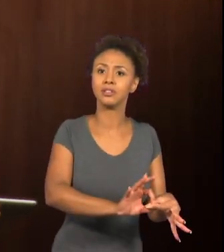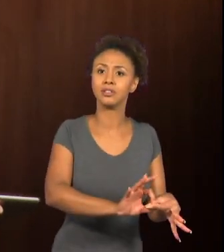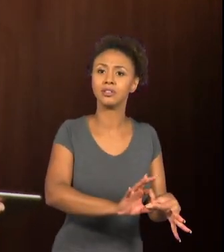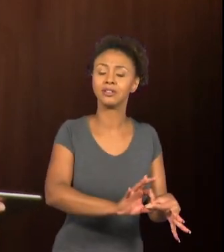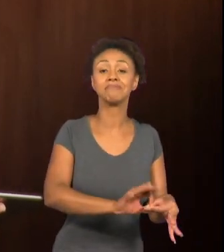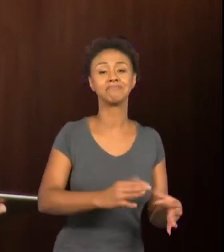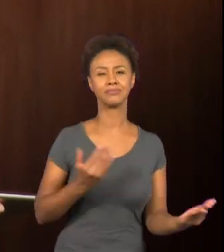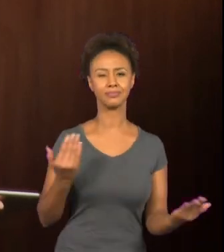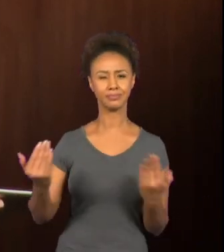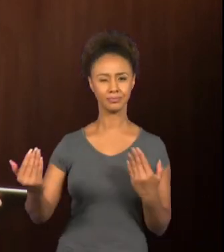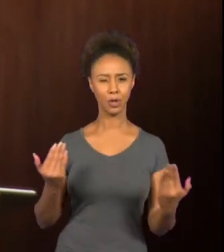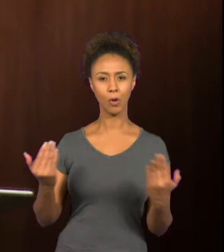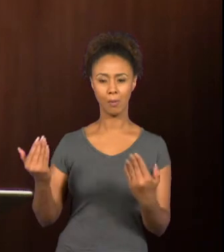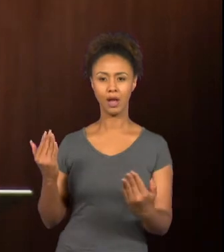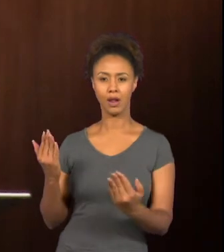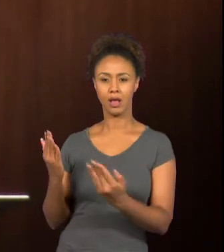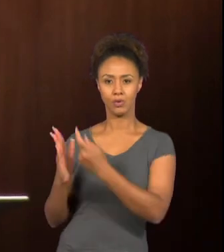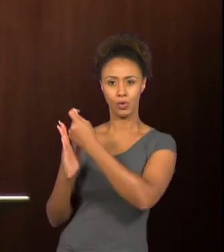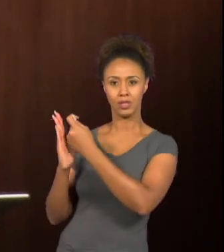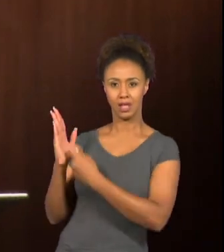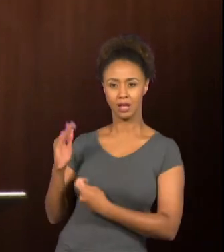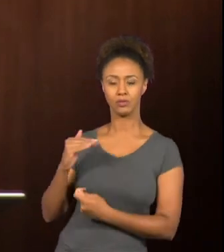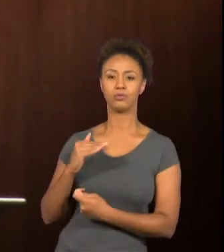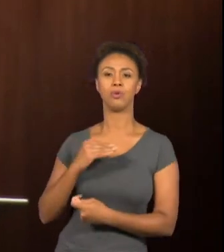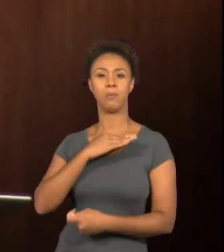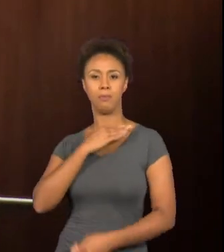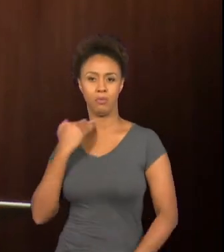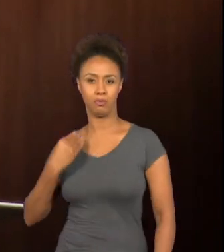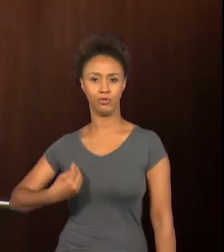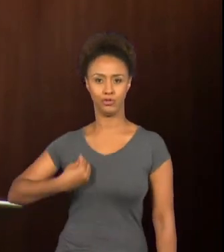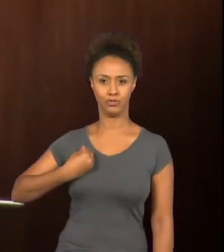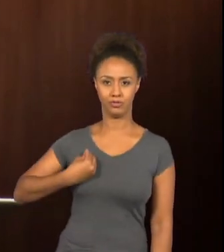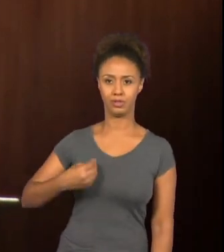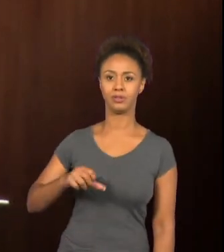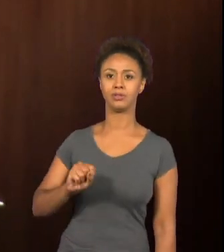NÓS TEMOS ESSA PERSPECTIVA CRÍTICA A RESPEITO DA